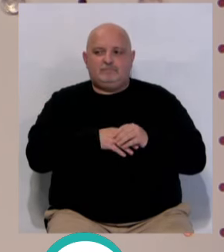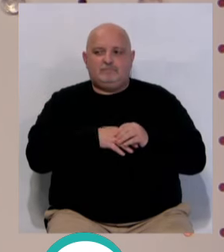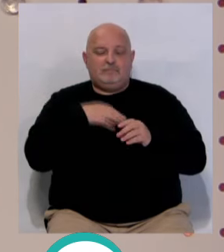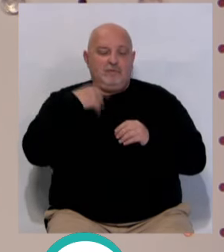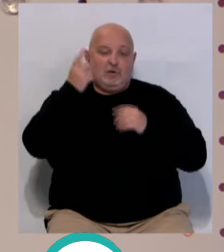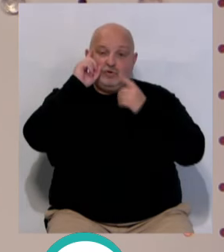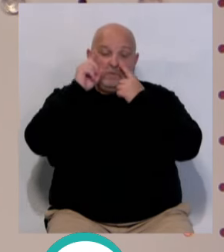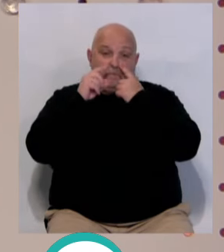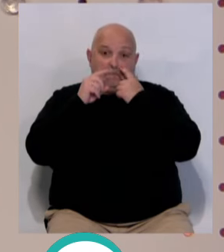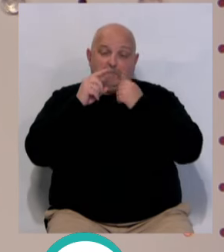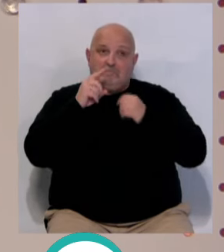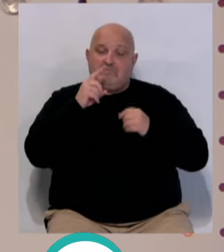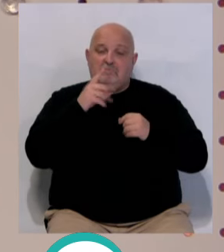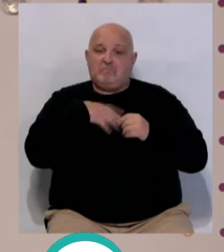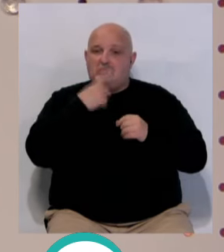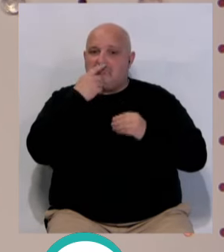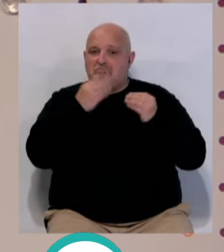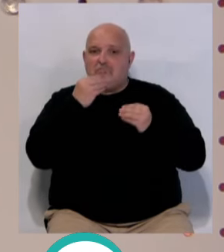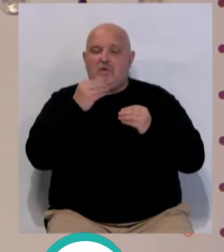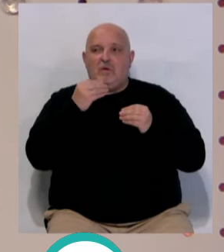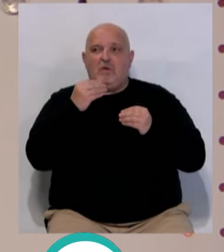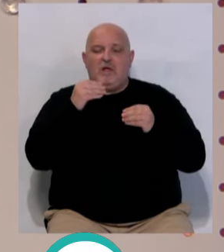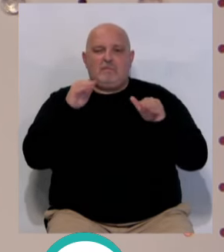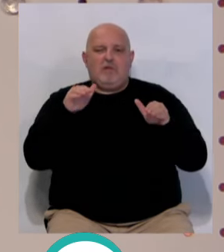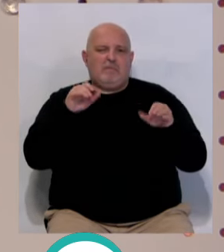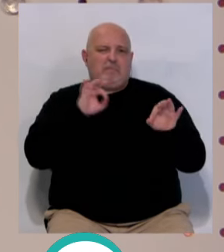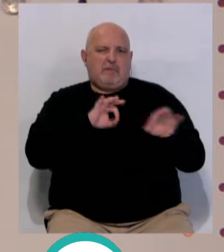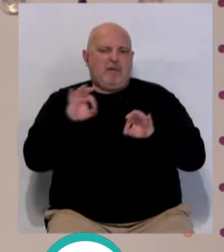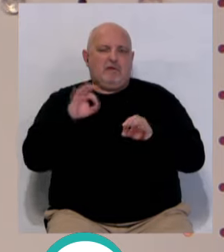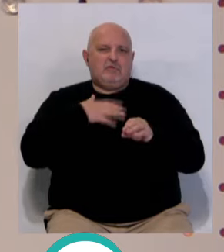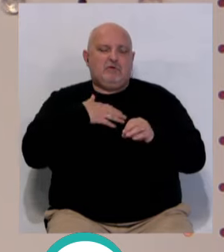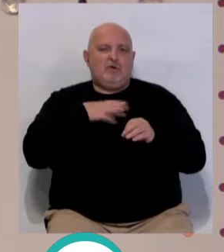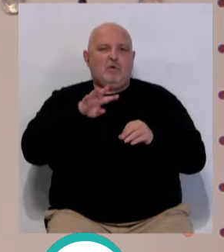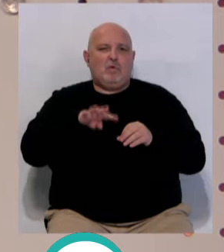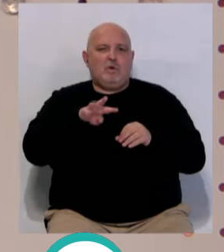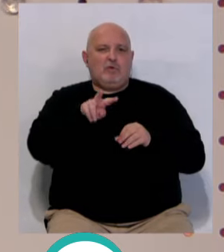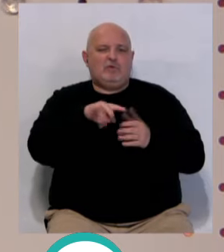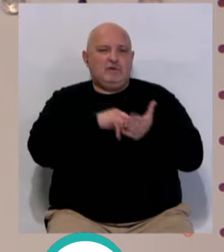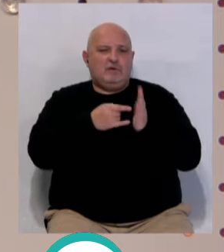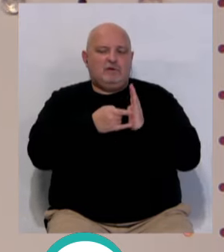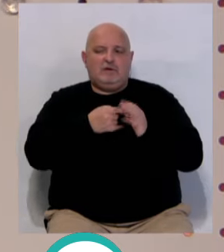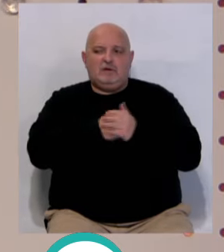no creo yo que a lo mejor le hagamos un yo estoy contento con el 442 no sé si es un sistema que